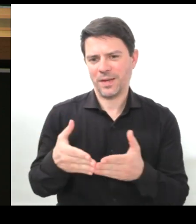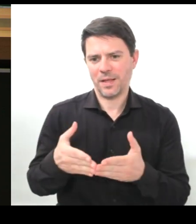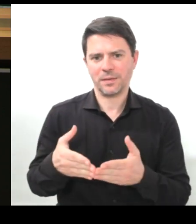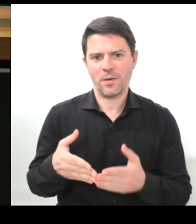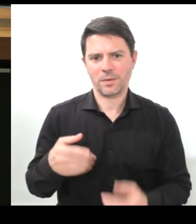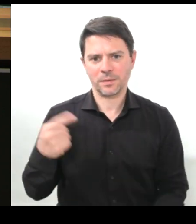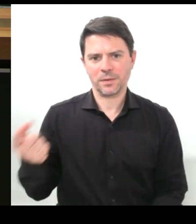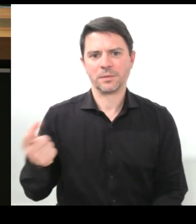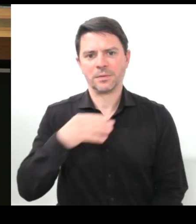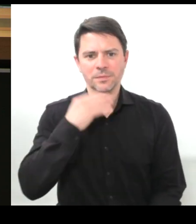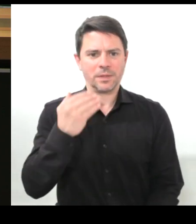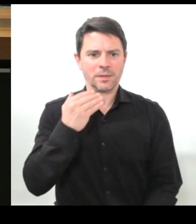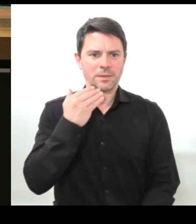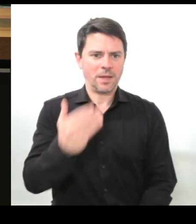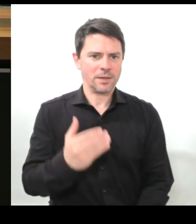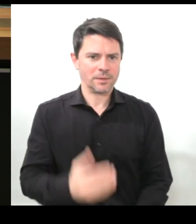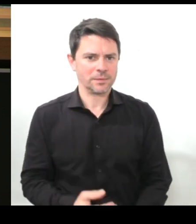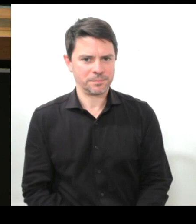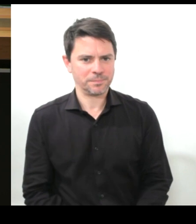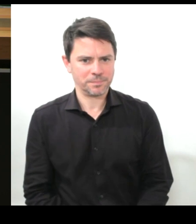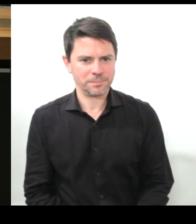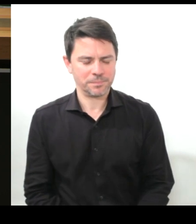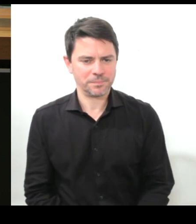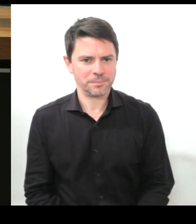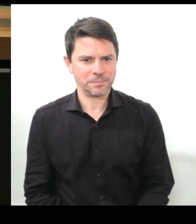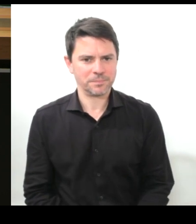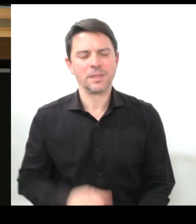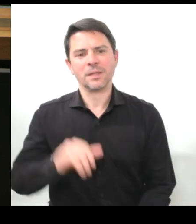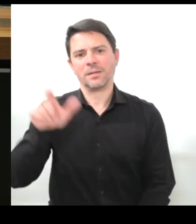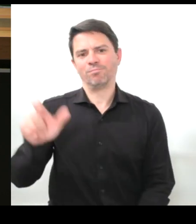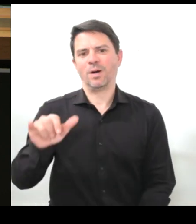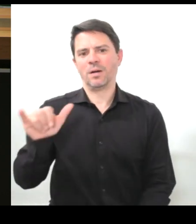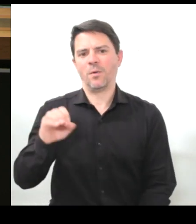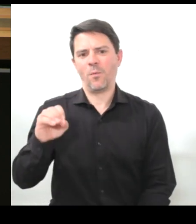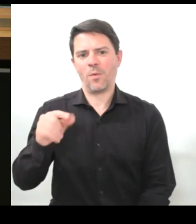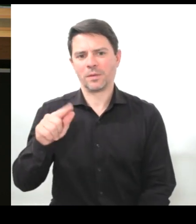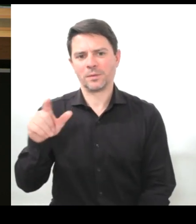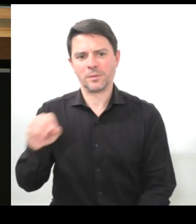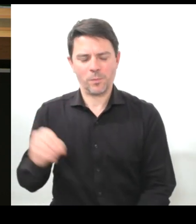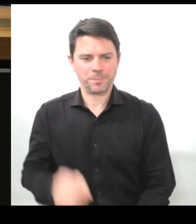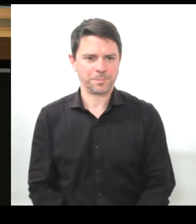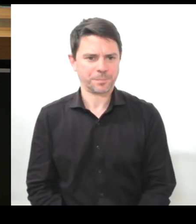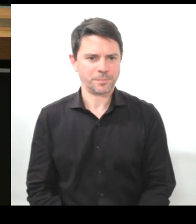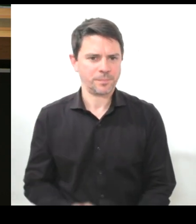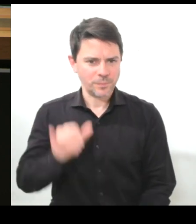Aber die auch die verantwortlichen Personen in den Bezirksämtern zu verantworten haben.